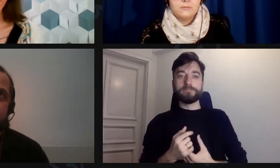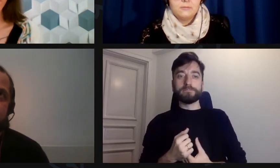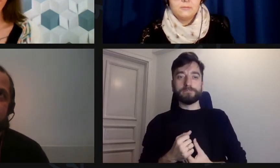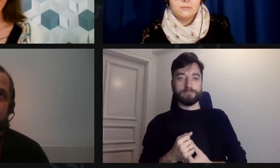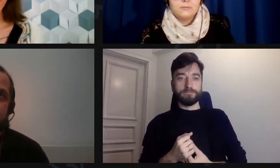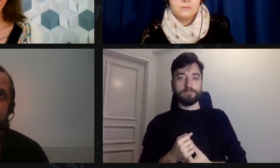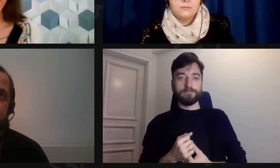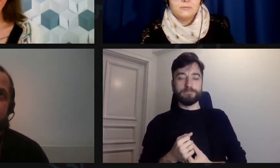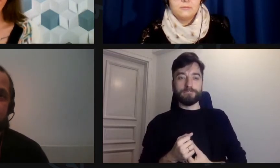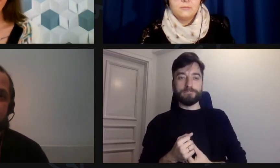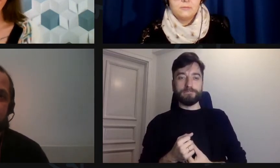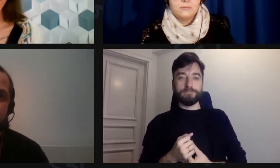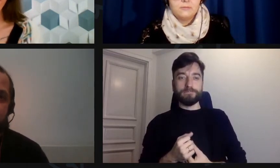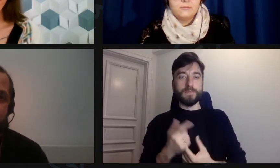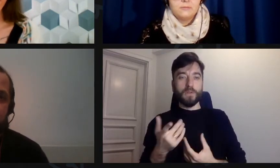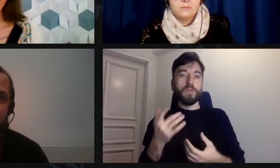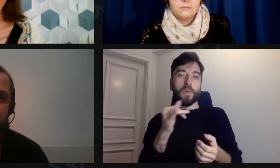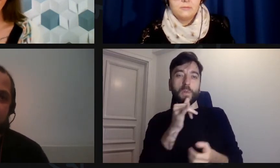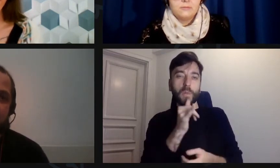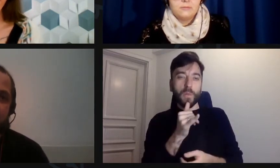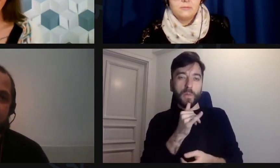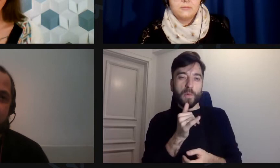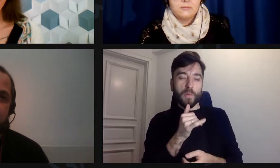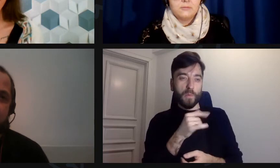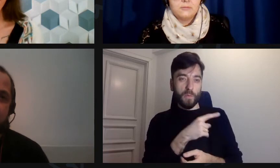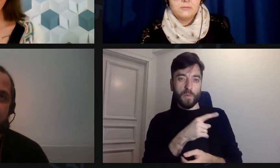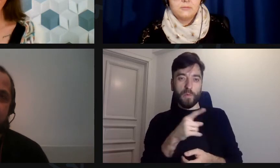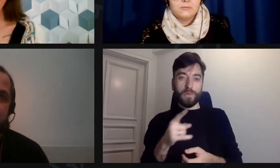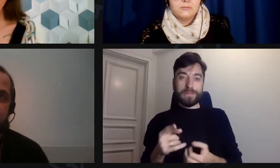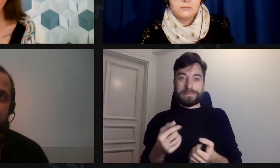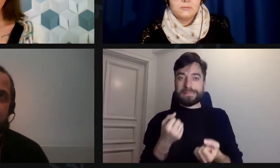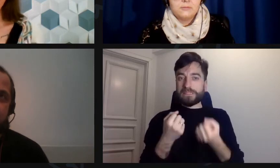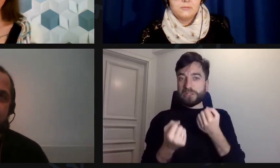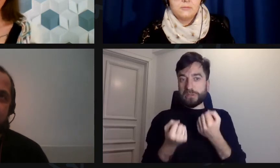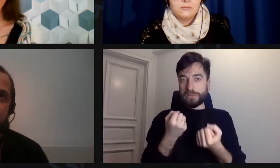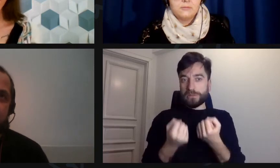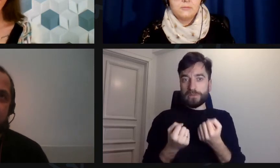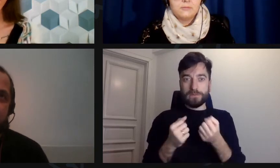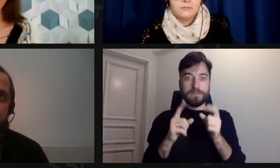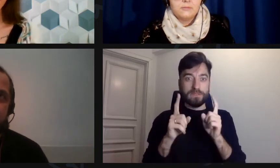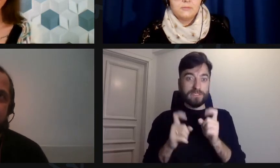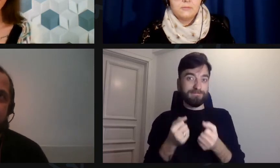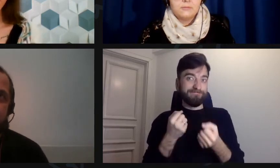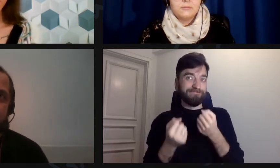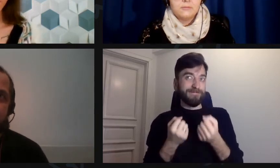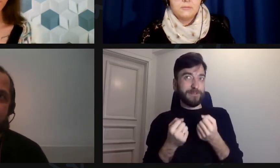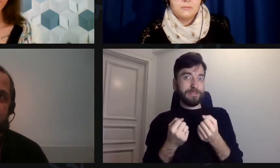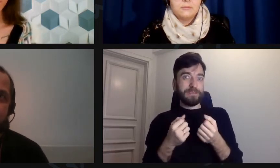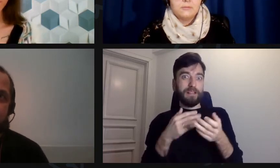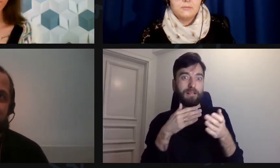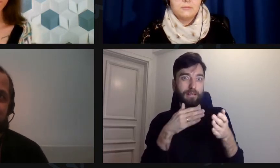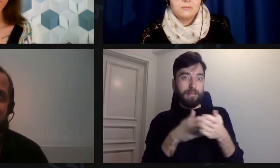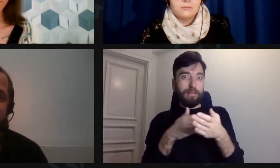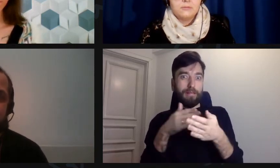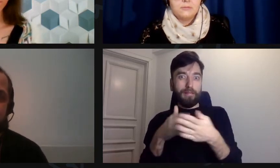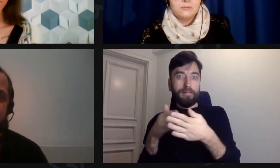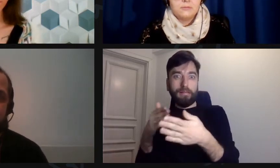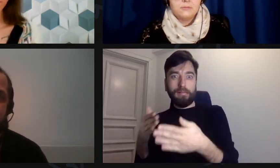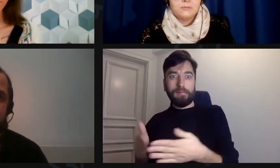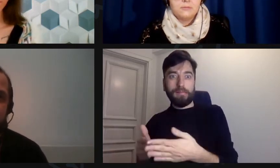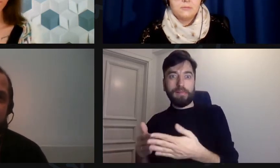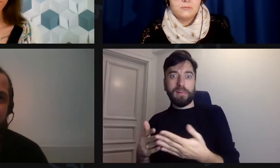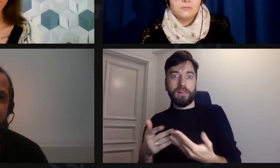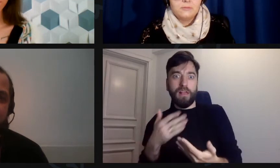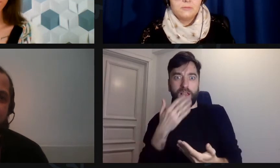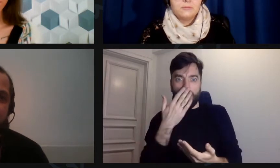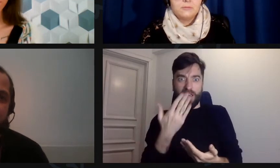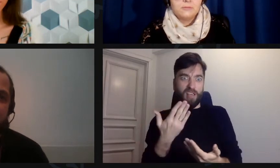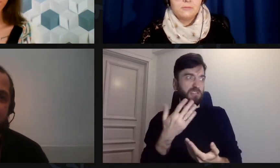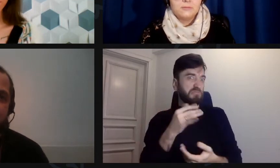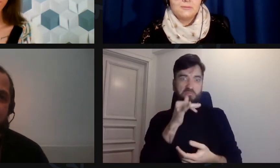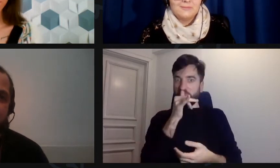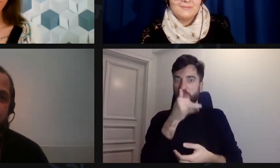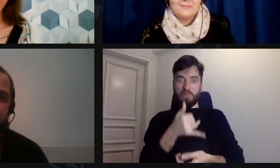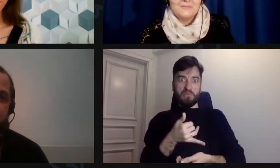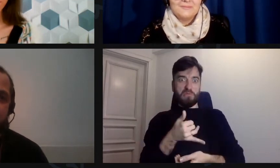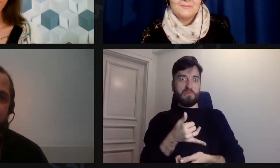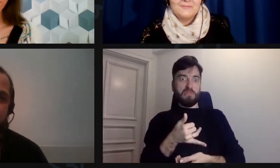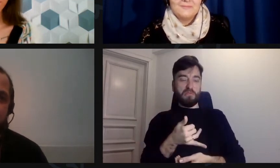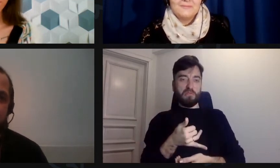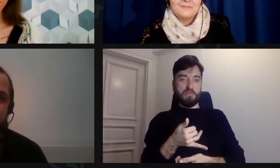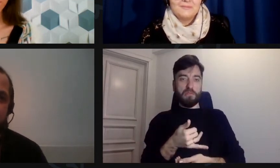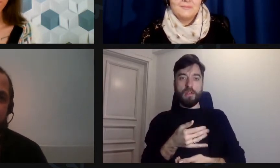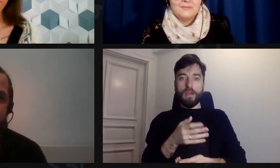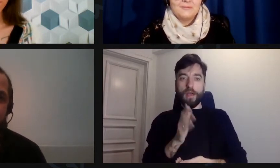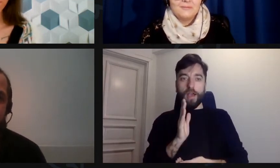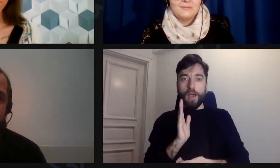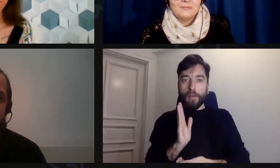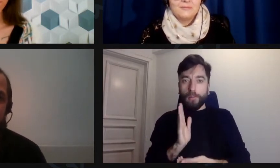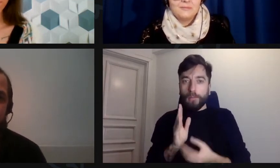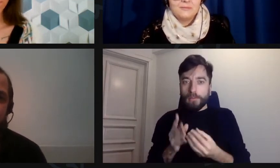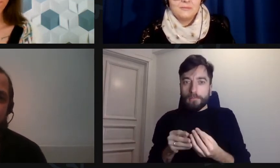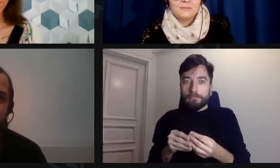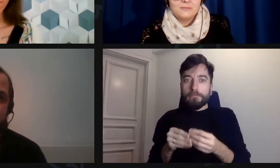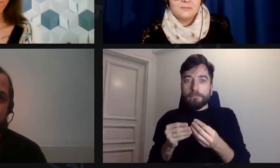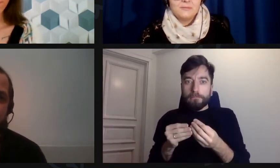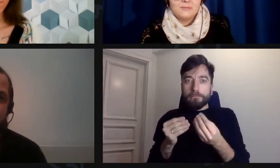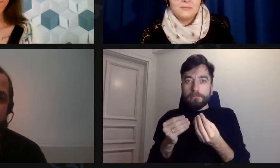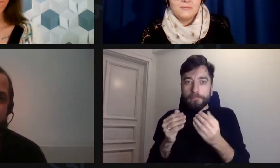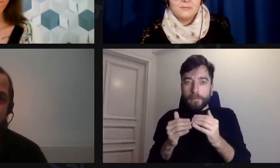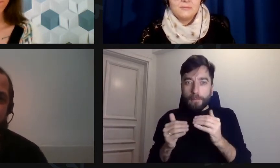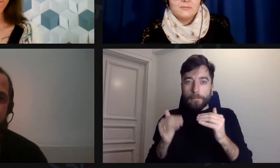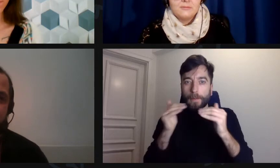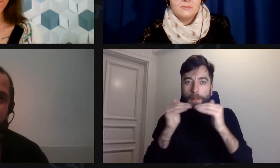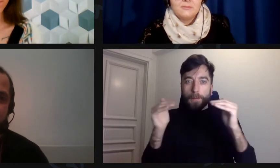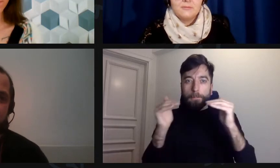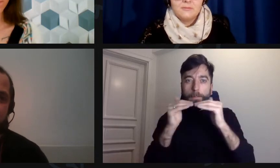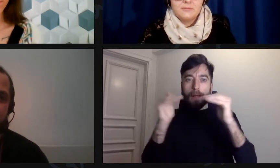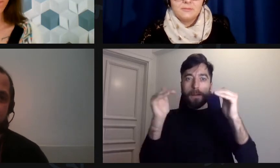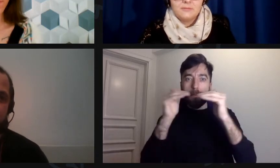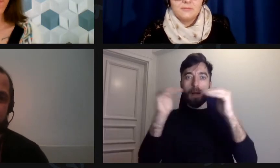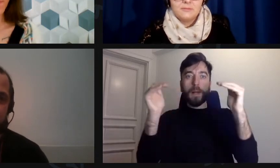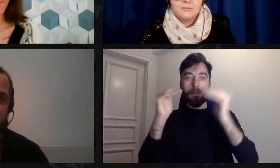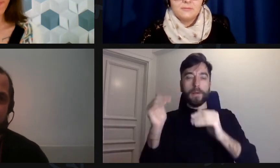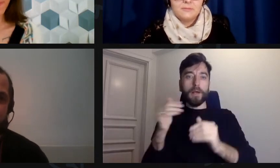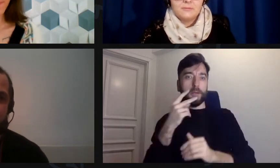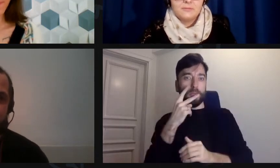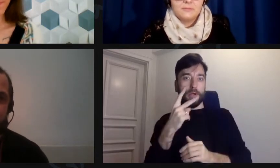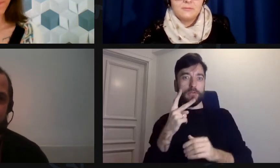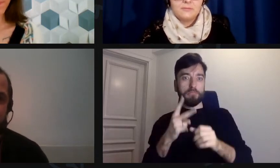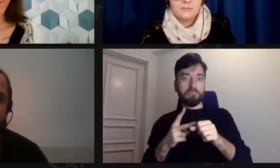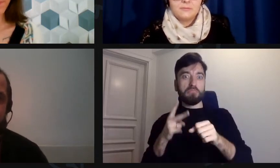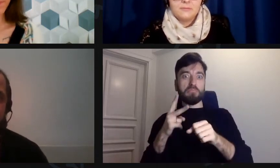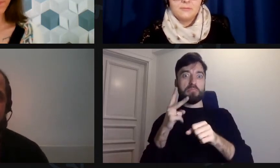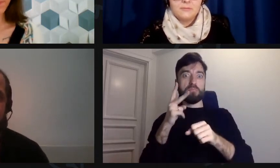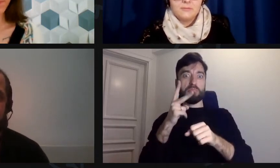że próbują rzeczy trudnych, że zderzają się z poczuciem, że jest to niemożliwe i na każdym etapie pracy mogą odkryć, ze jest to dla nich dostępne.